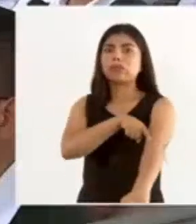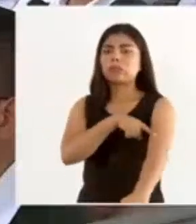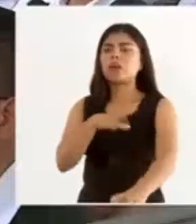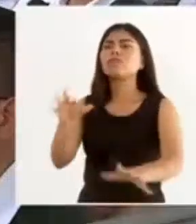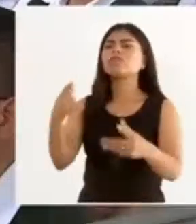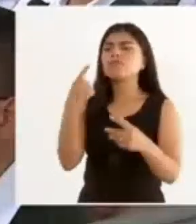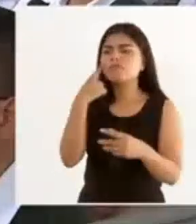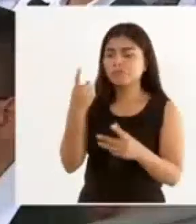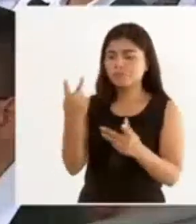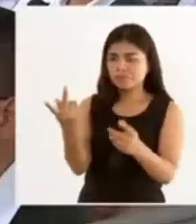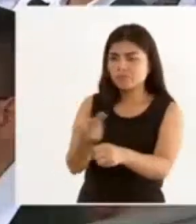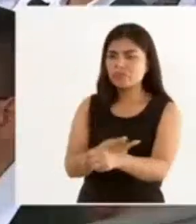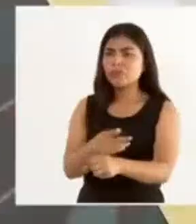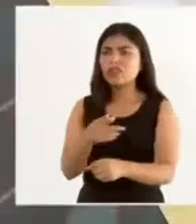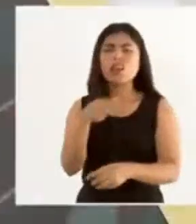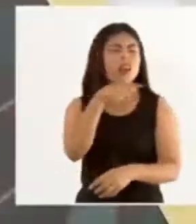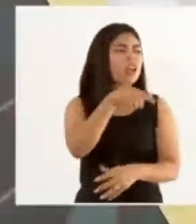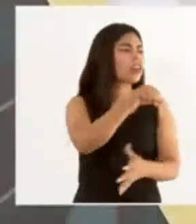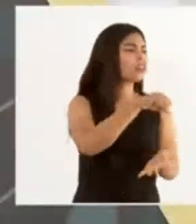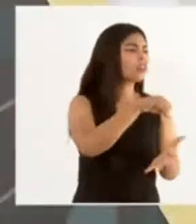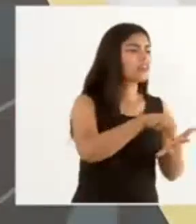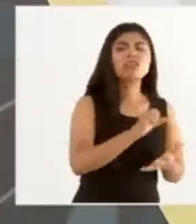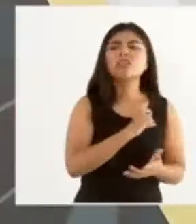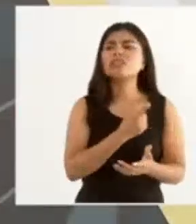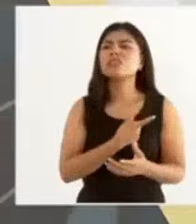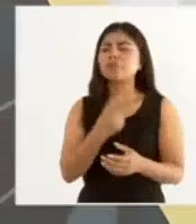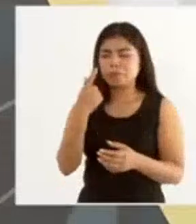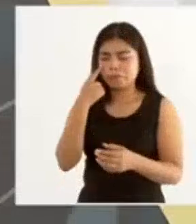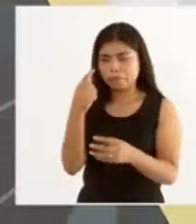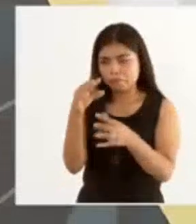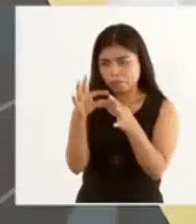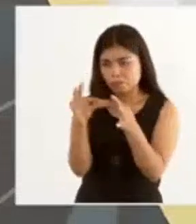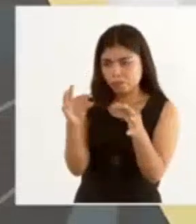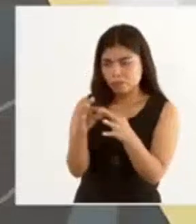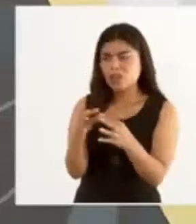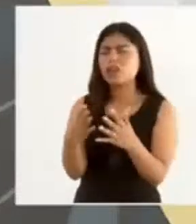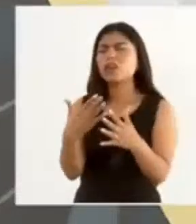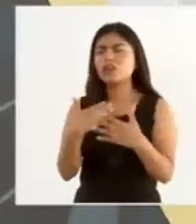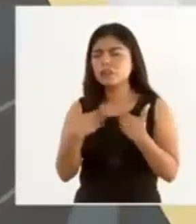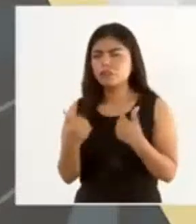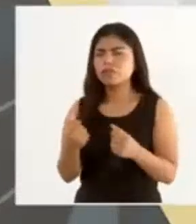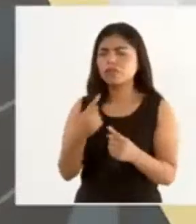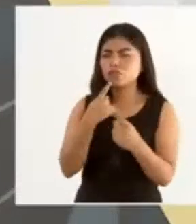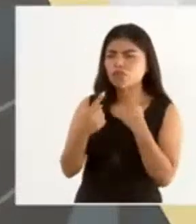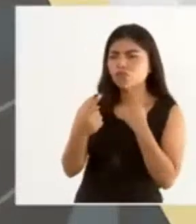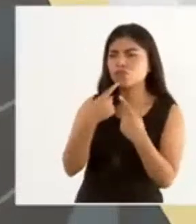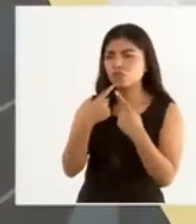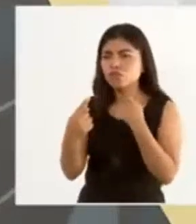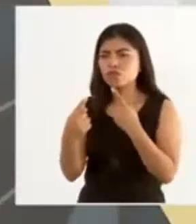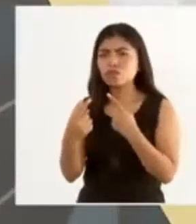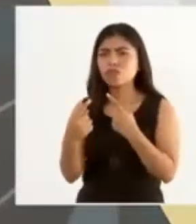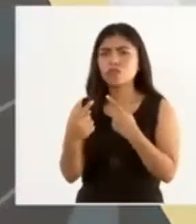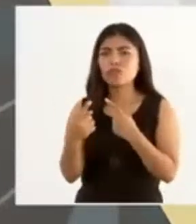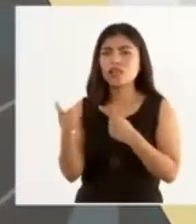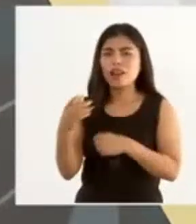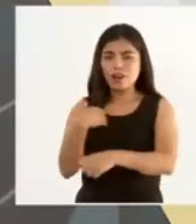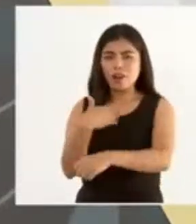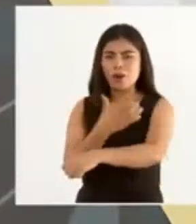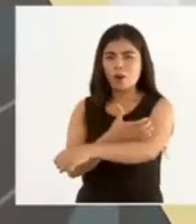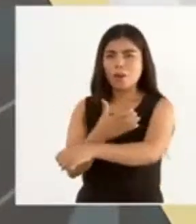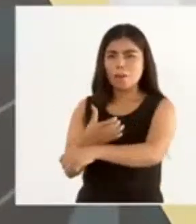por centro de salud, hospital por hospital. Y Alejandro, que es realmente un extraordinario